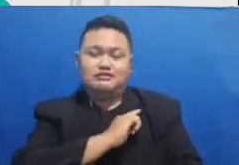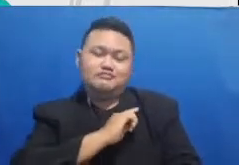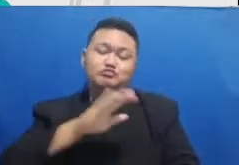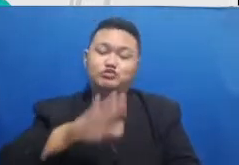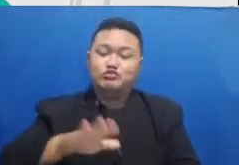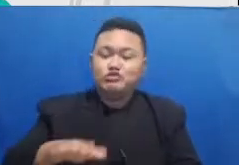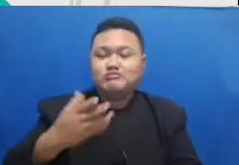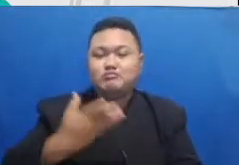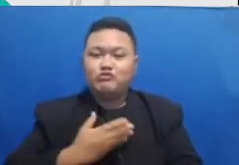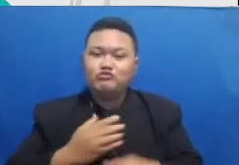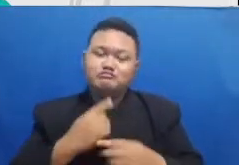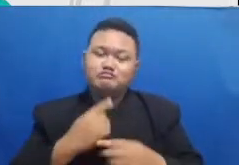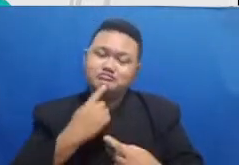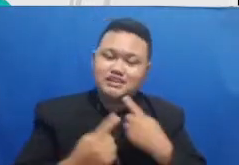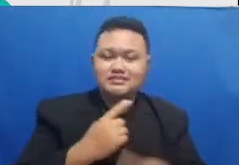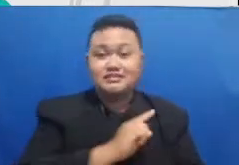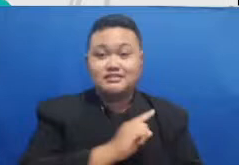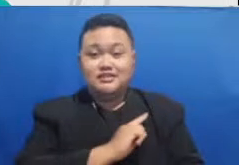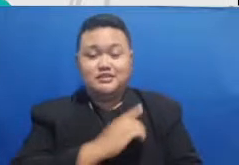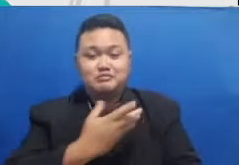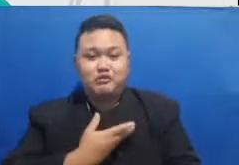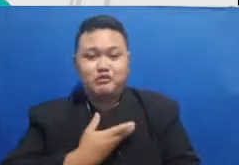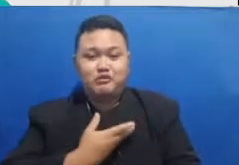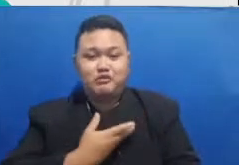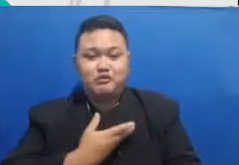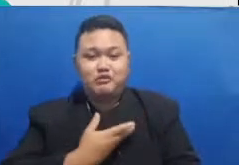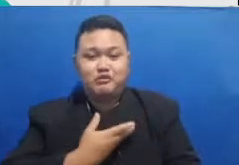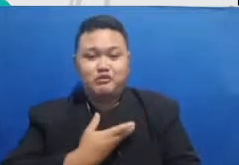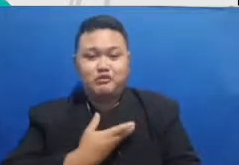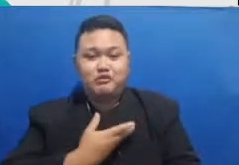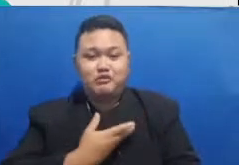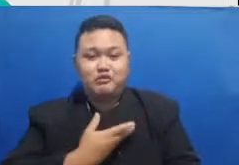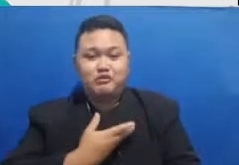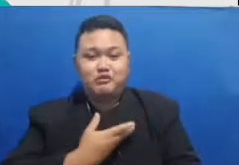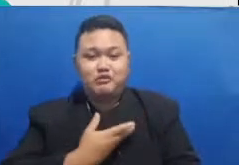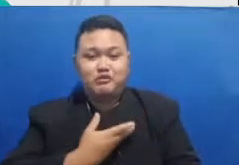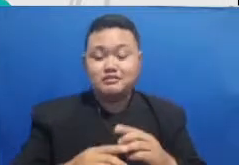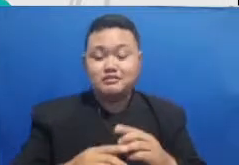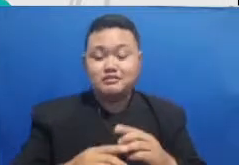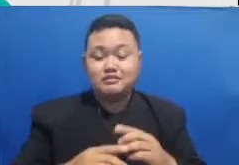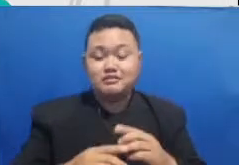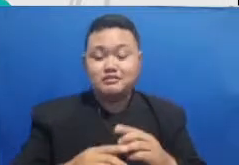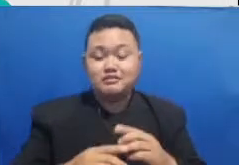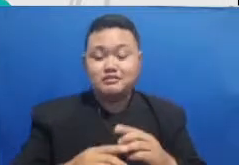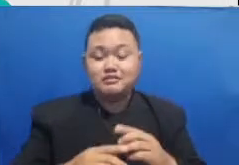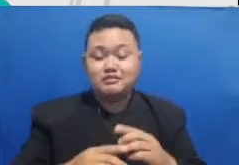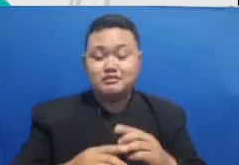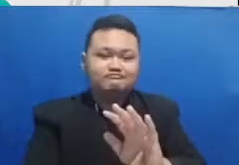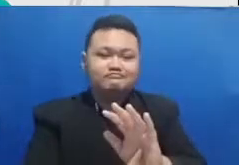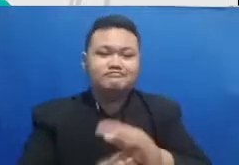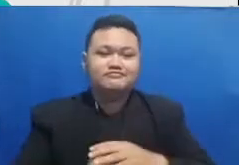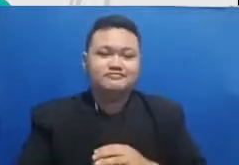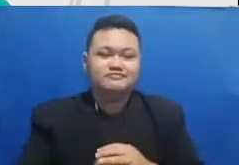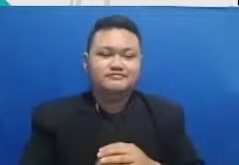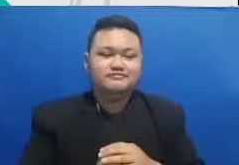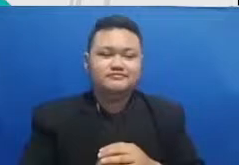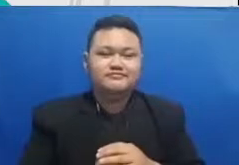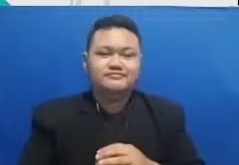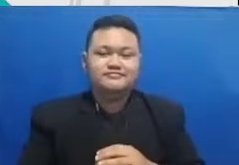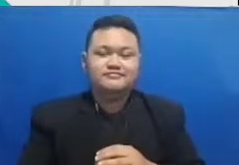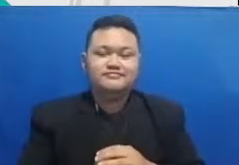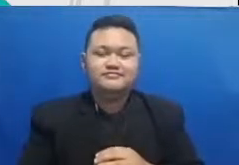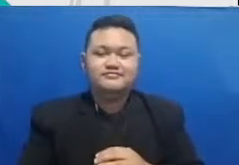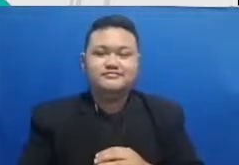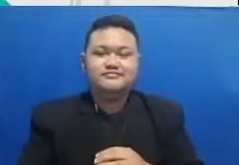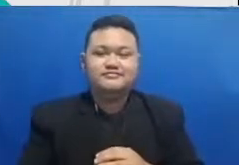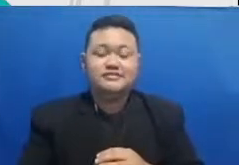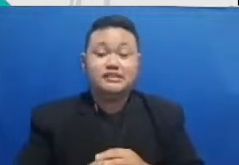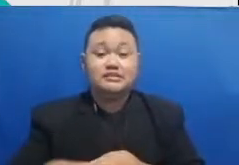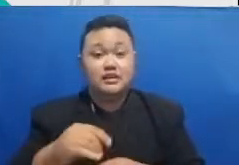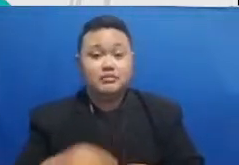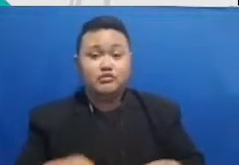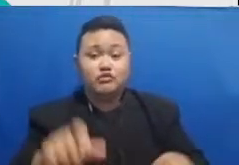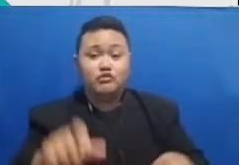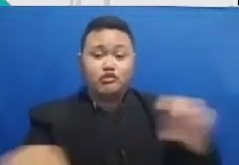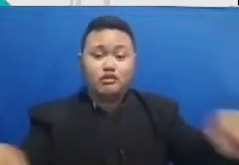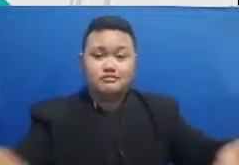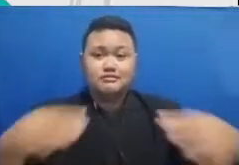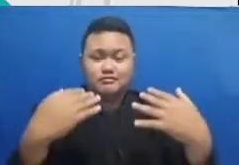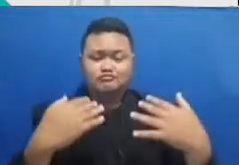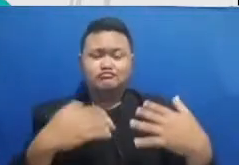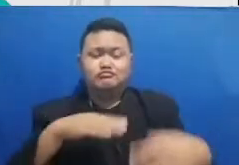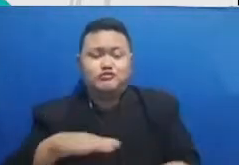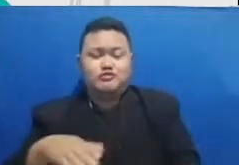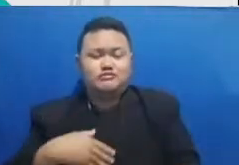kepada odin's mereka akan mendapatkan penghargaan dari para Origins nya itu adalah sebuah pengalaman